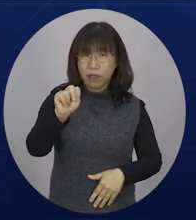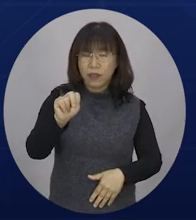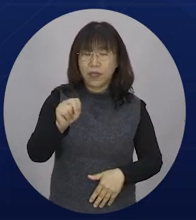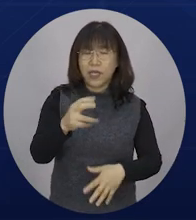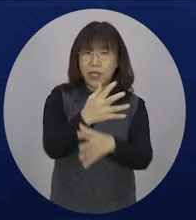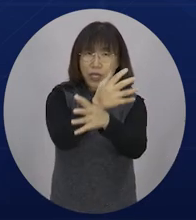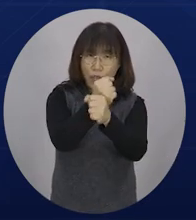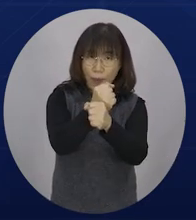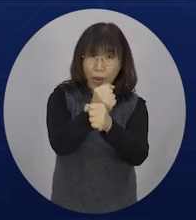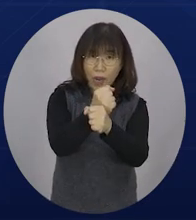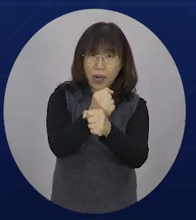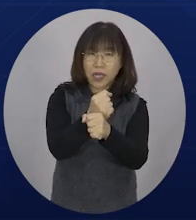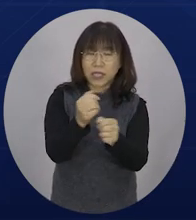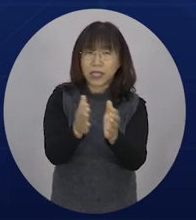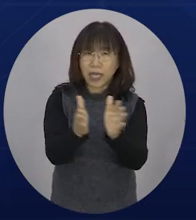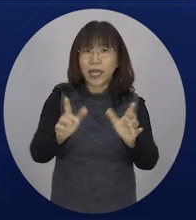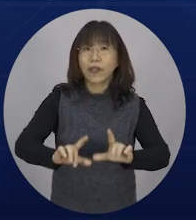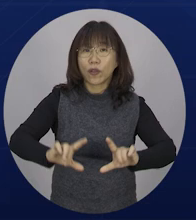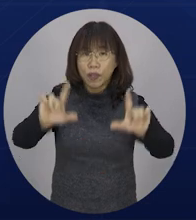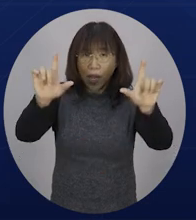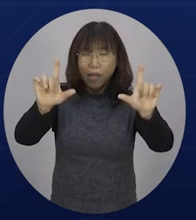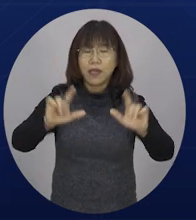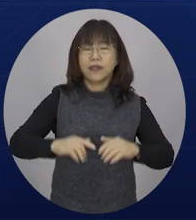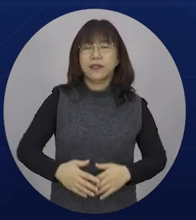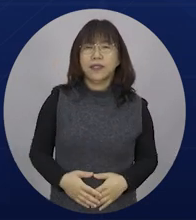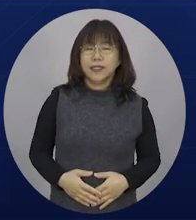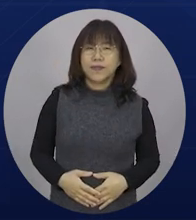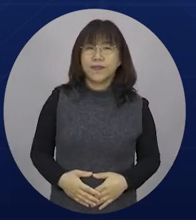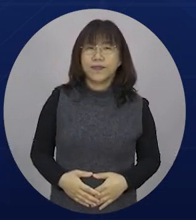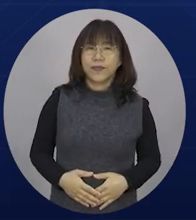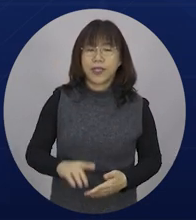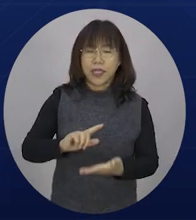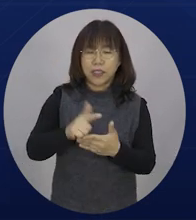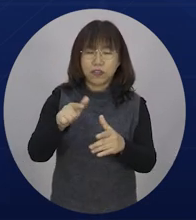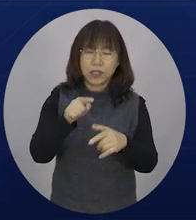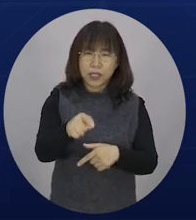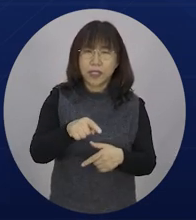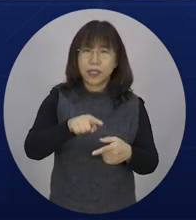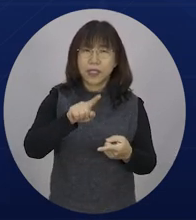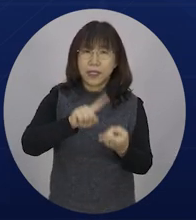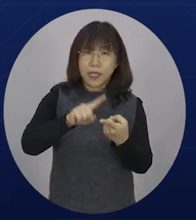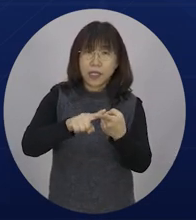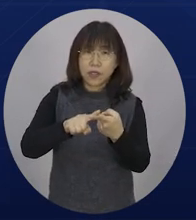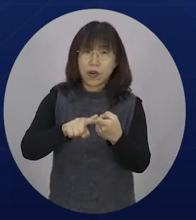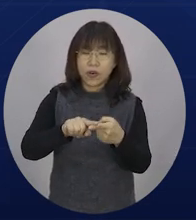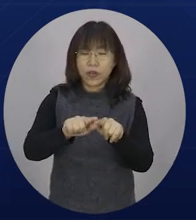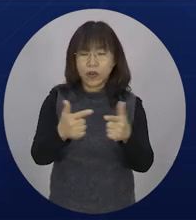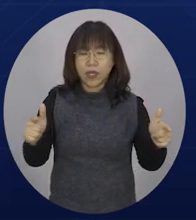江西区はこの週を 「児童権利週間」と記念し さまざまな事業を行っています。